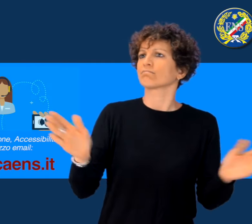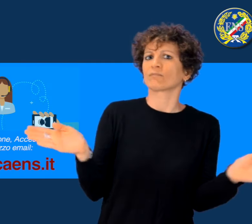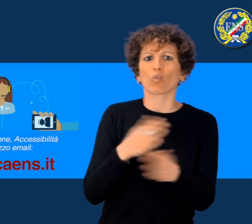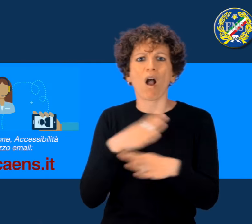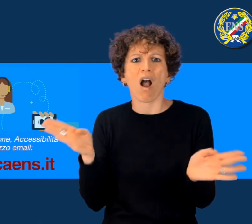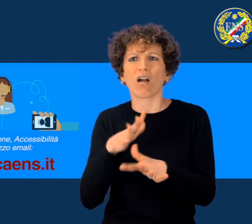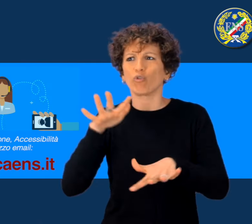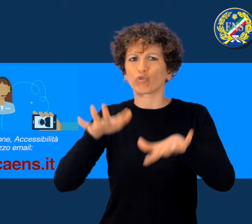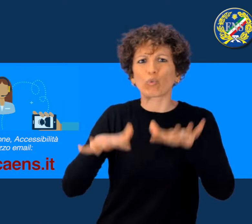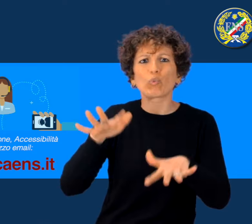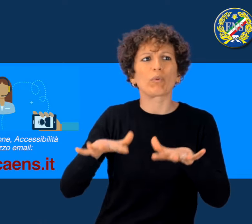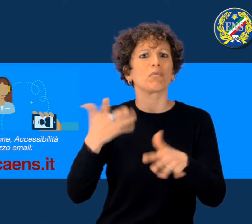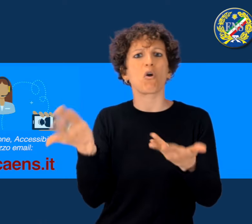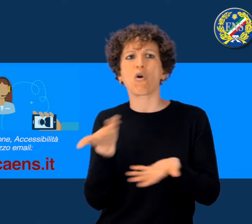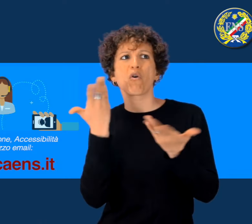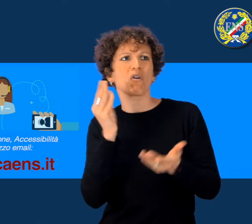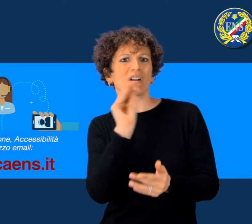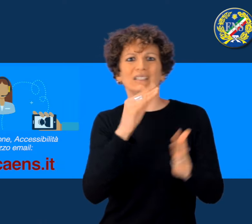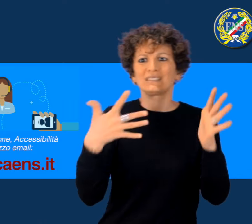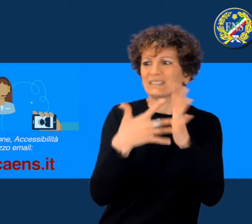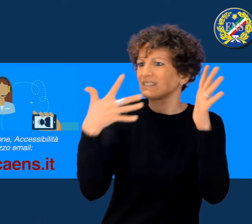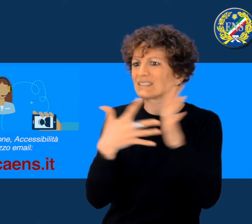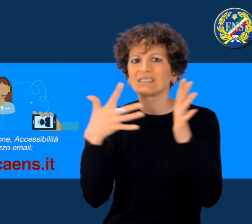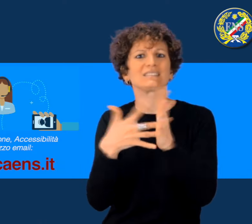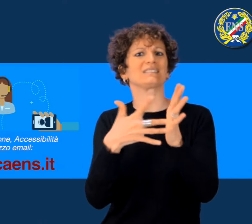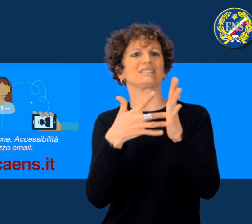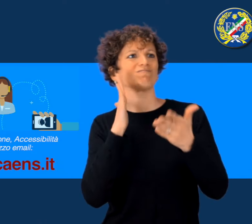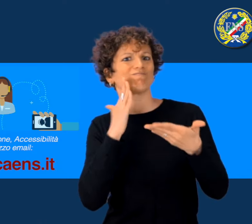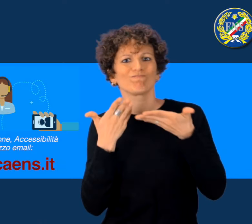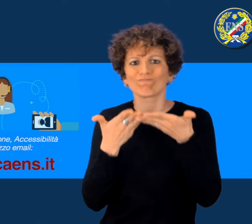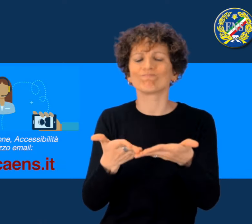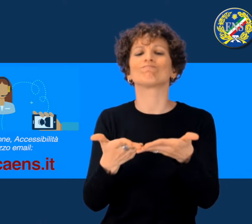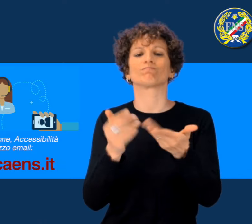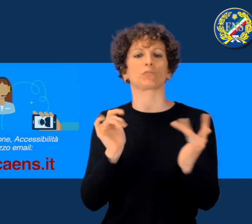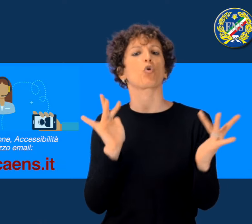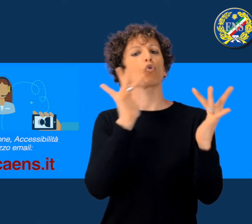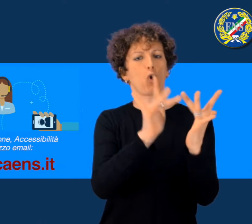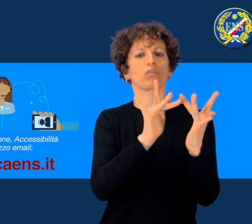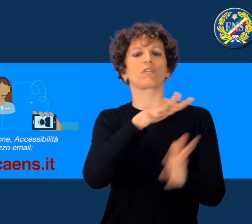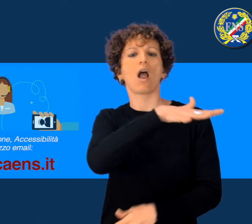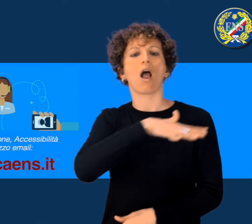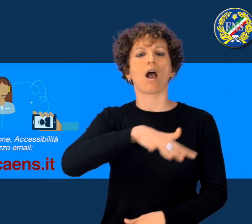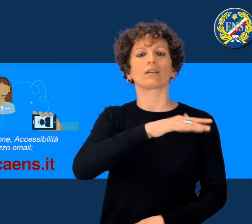Per qualsiasi dubbio, chiarimento o richiesta di supporto non esitate a contattare la nostra Area TIAC